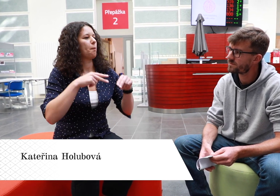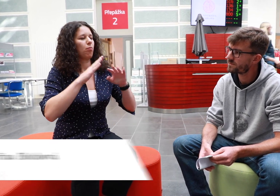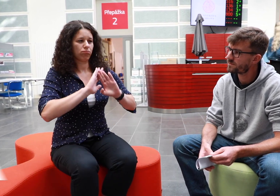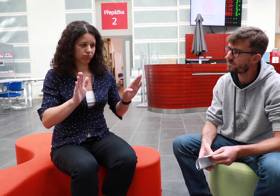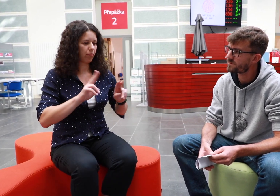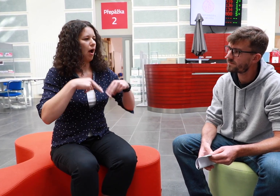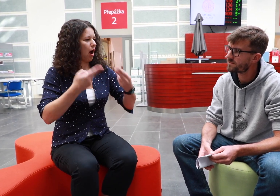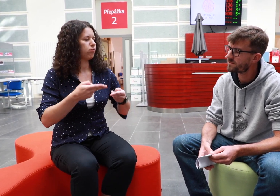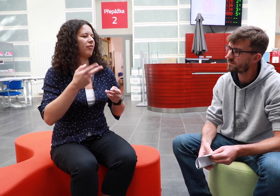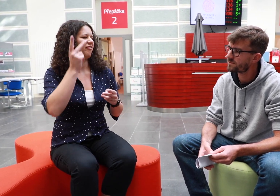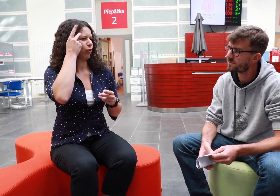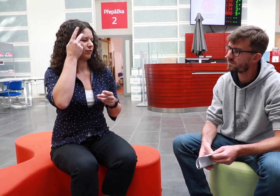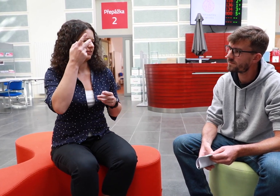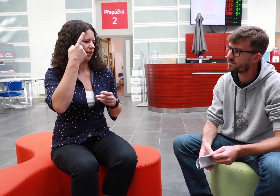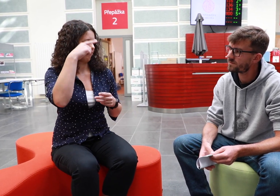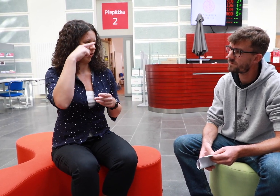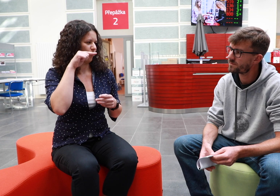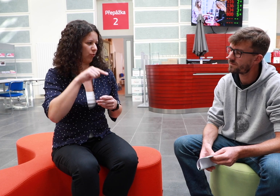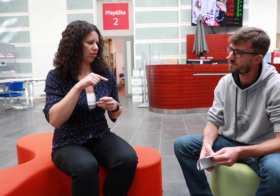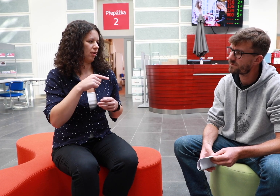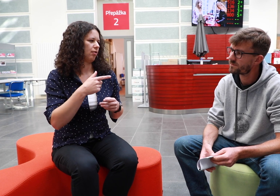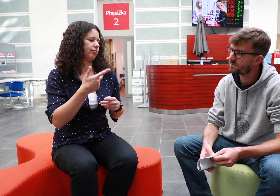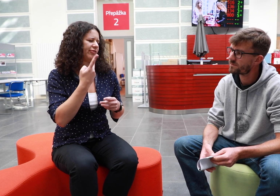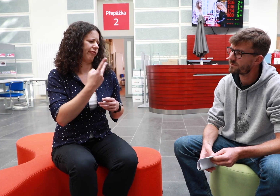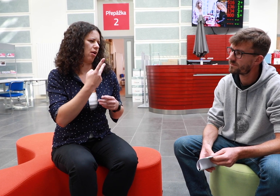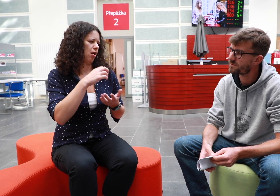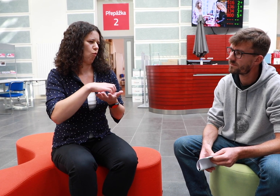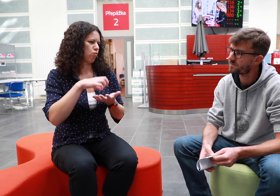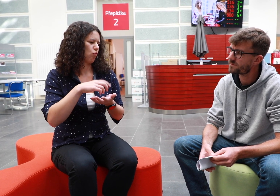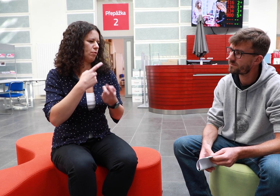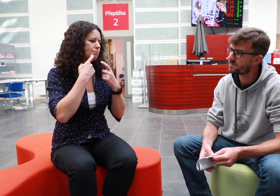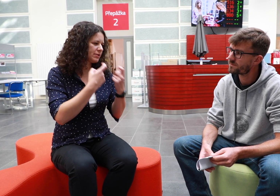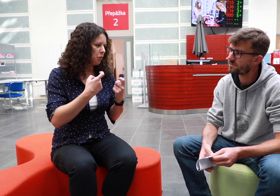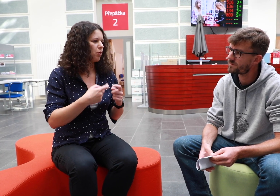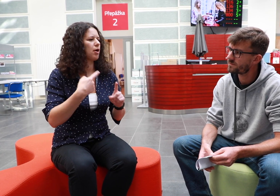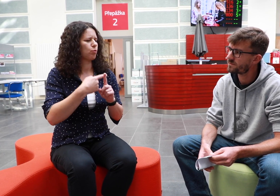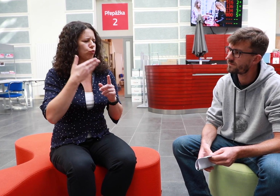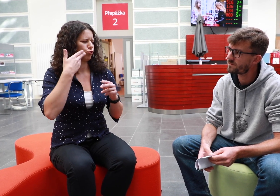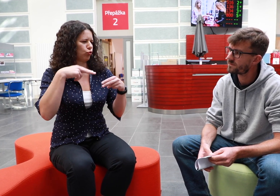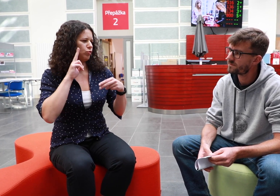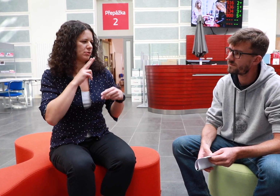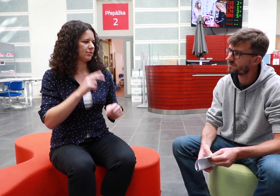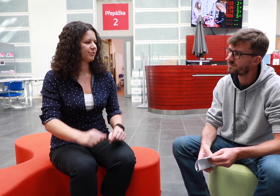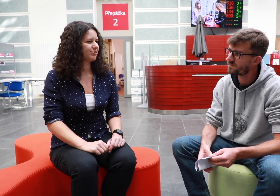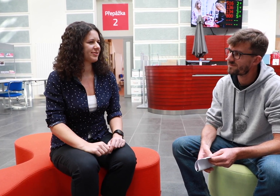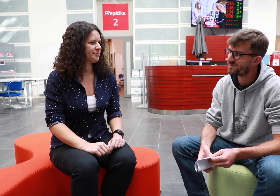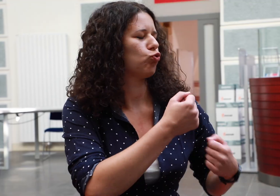Potom jsem nastoupila na Filozofickou fakultu a tam jsem studovala dva obory, a to psychologii a češtinu v komunikaci neslyšících.